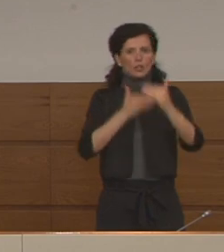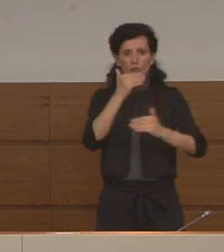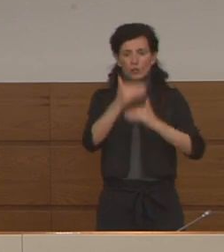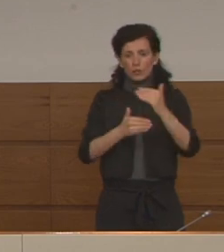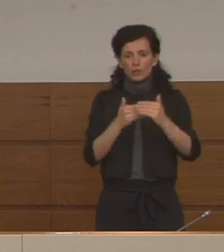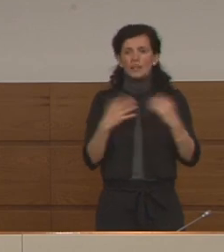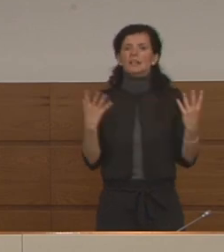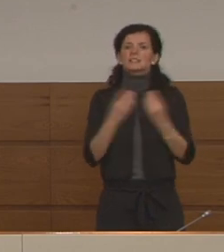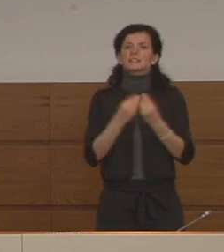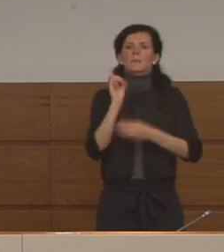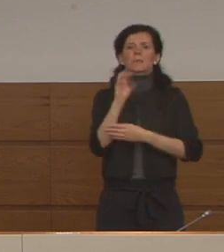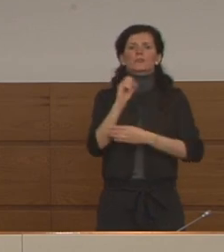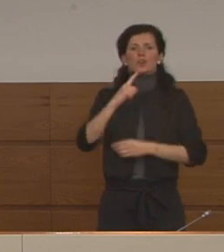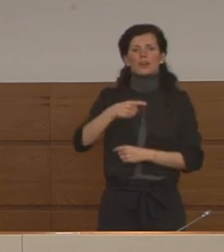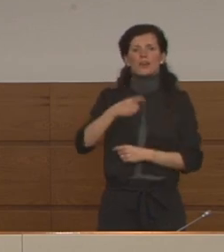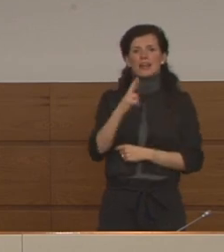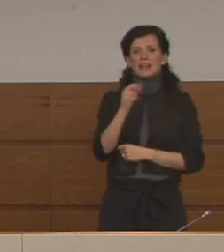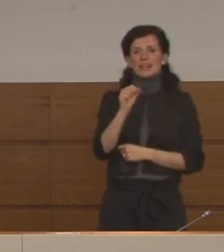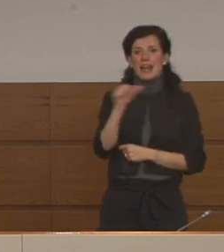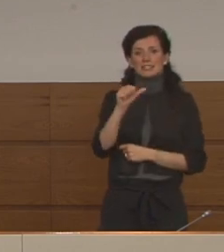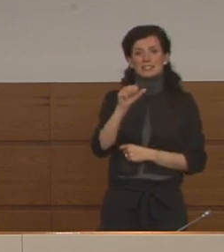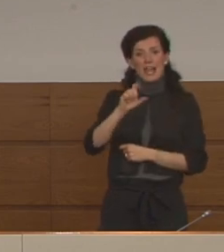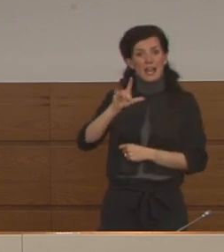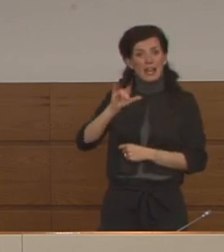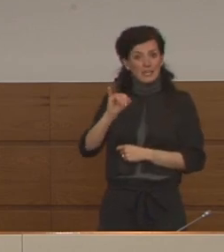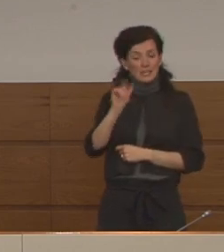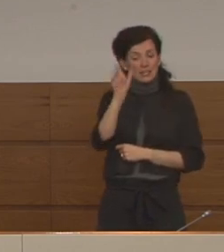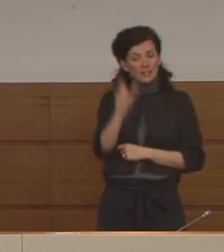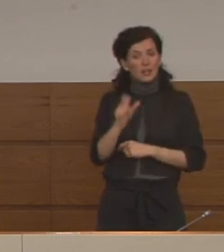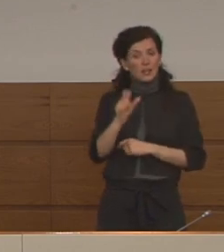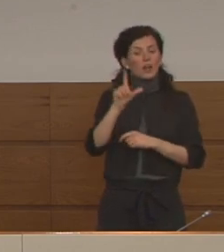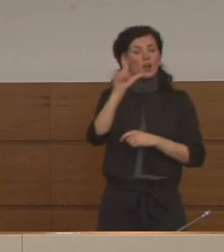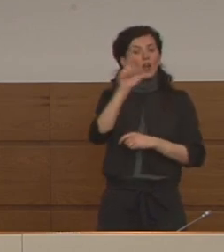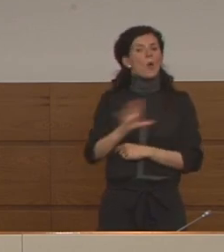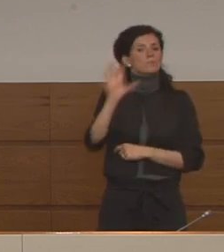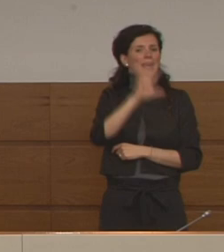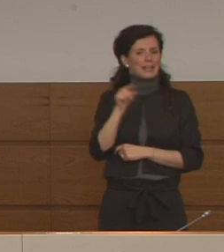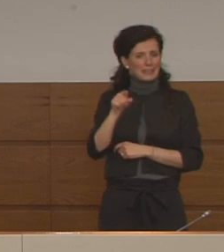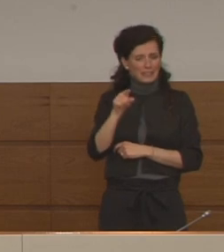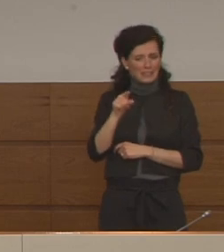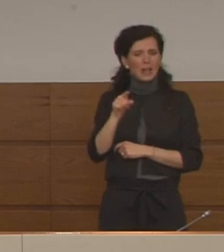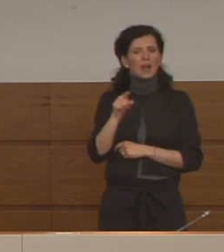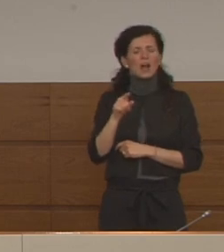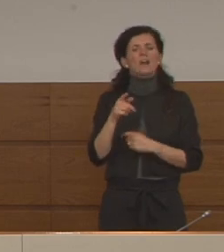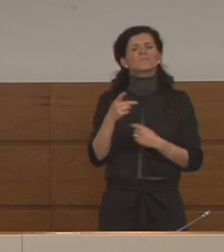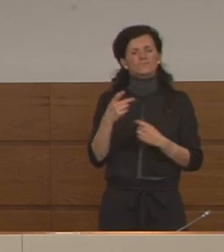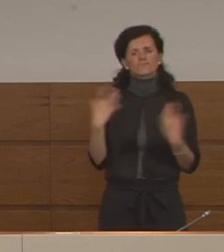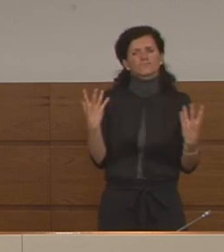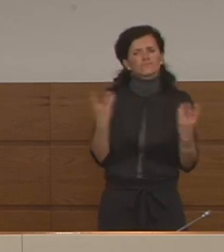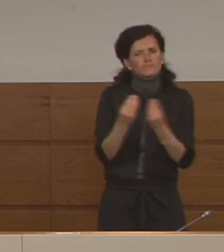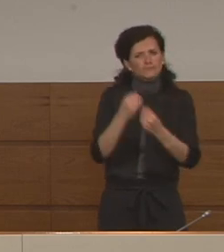Grasselli della Lombardia abbiamo potuto effettuare un paragone sul quale